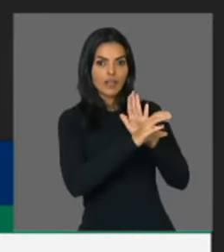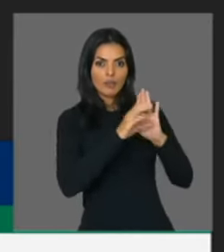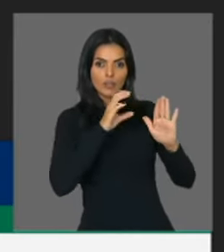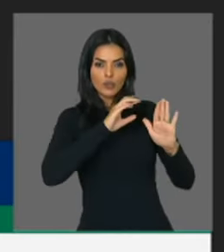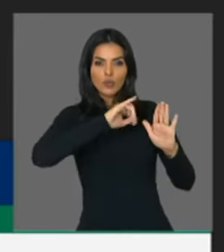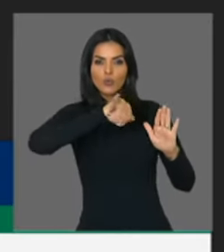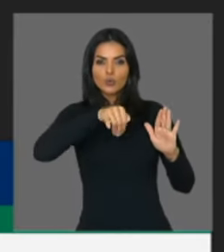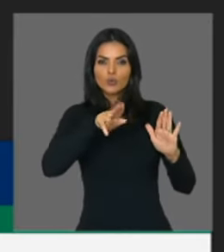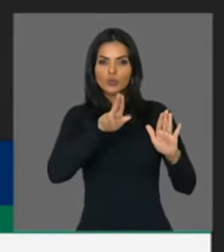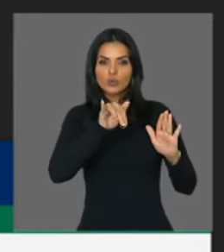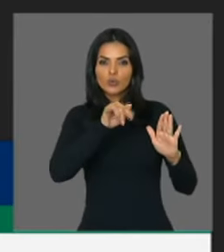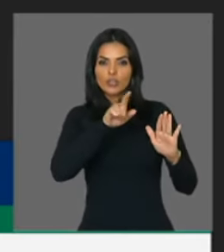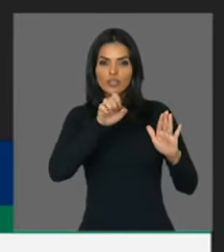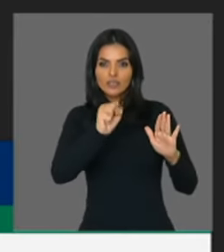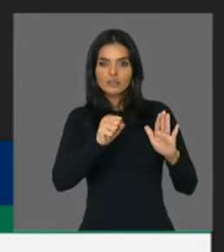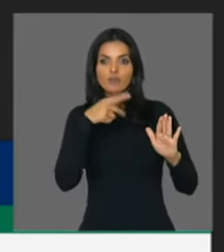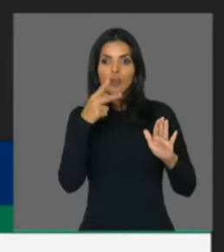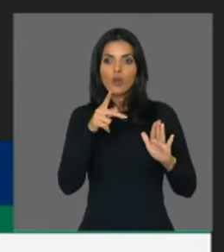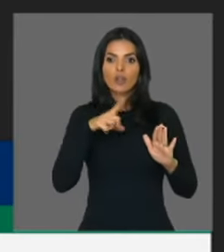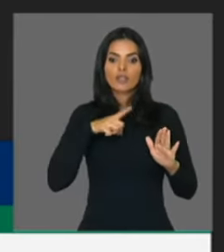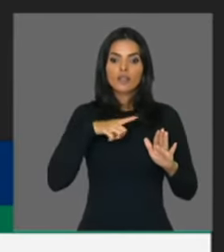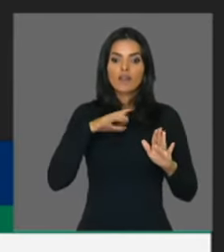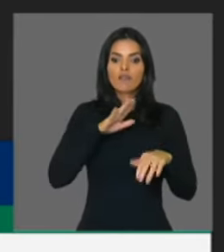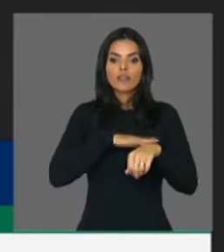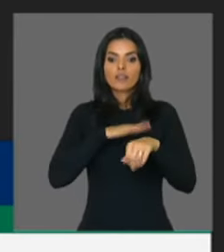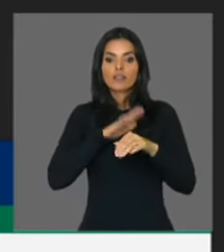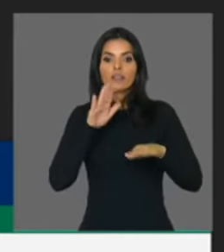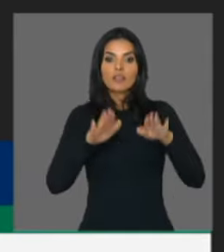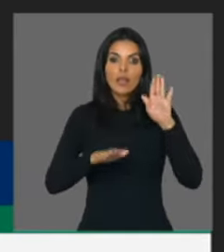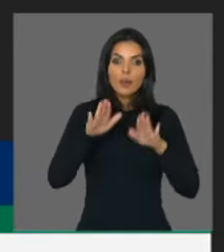QUE NÃO HAVIA LEI, CADA UM FAZIA O QUE BEM ENTENDIA". O CORONAVÍRUS NO BRASIL É UM